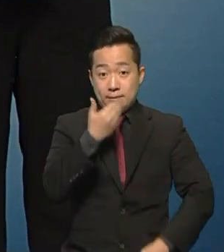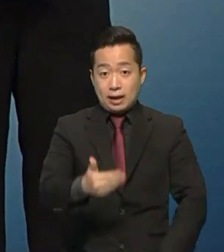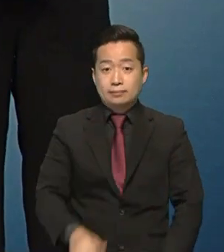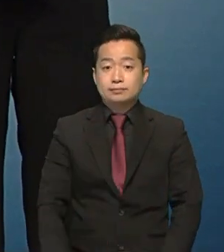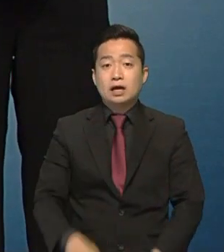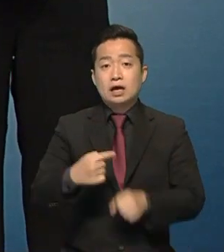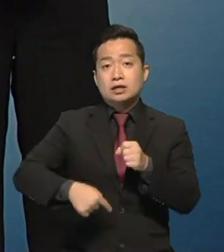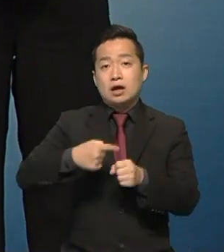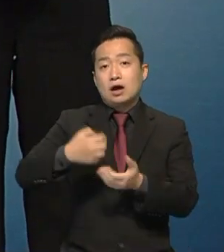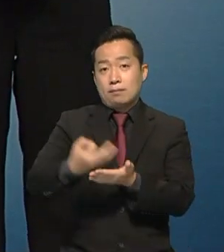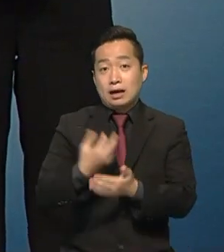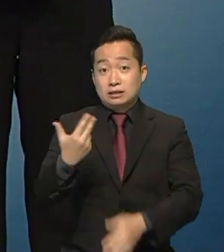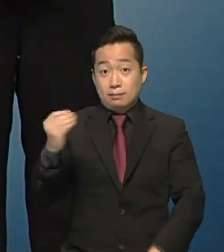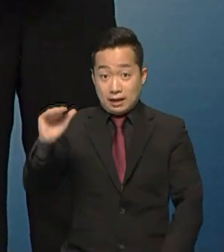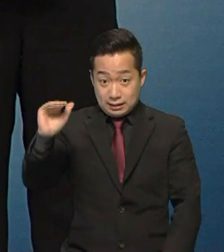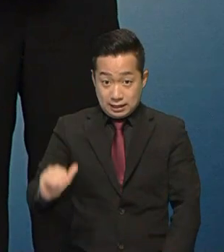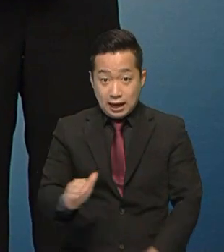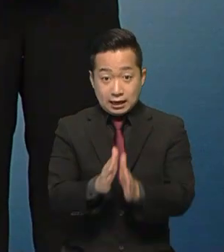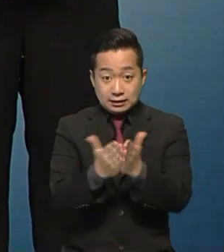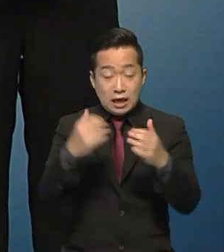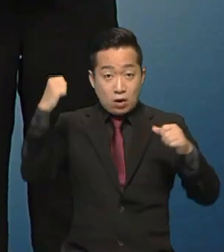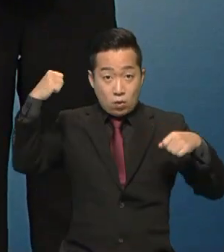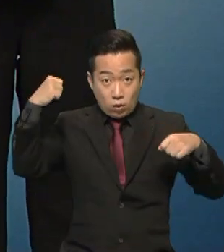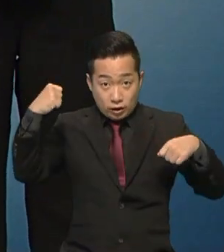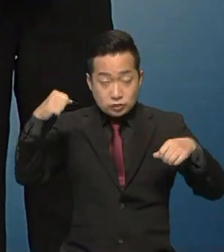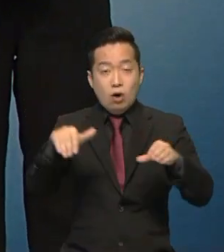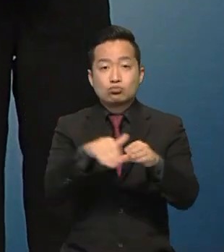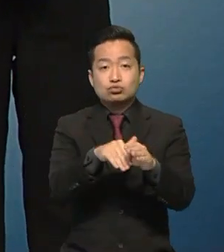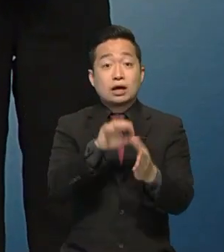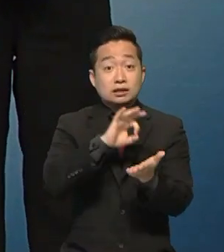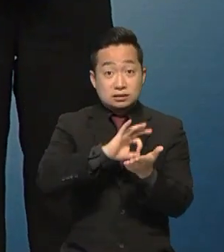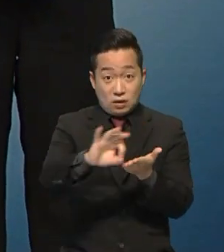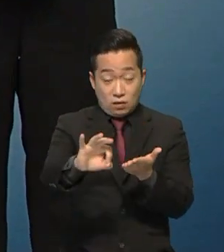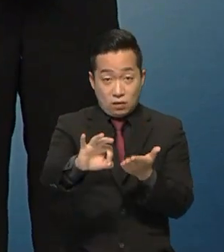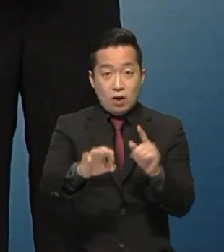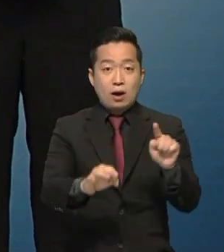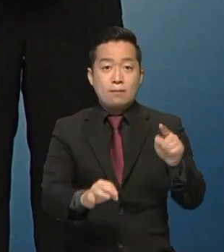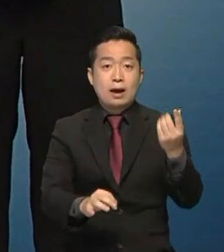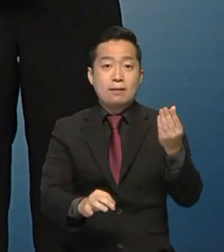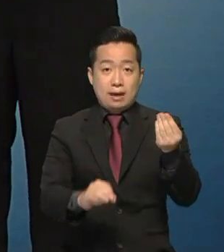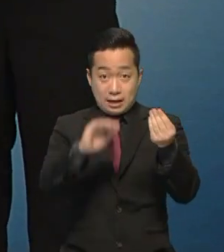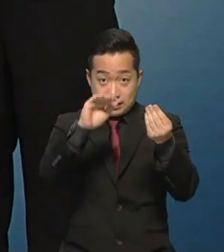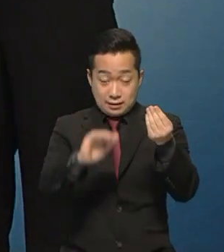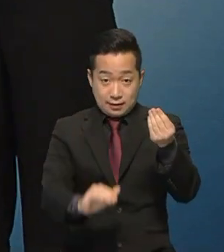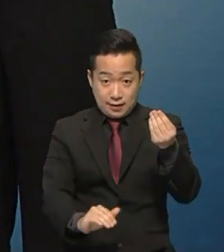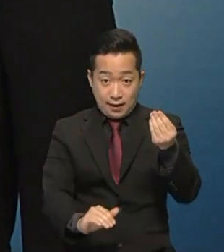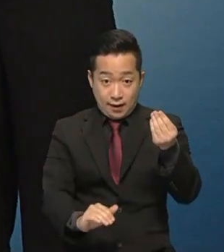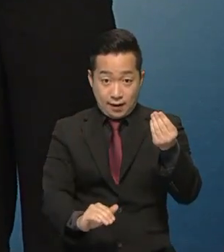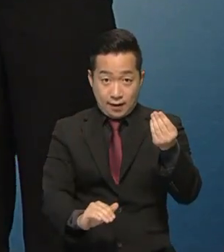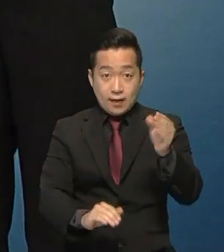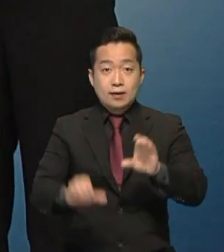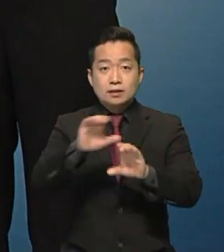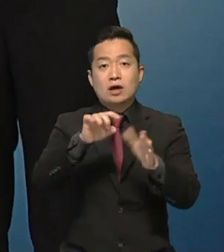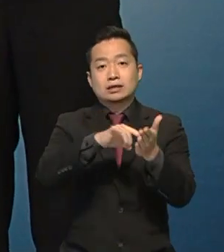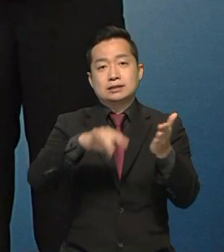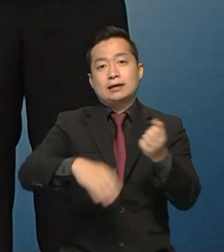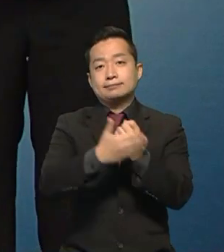연소득이 7천만 원 이하면 책이나 공연 같은 문화비용에 대해서도 100만 원 한도 내에서 추가로 세금을 돌려받을 수 있습니다.